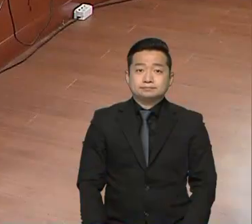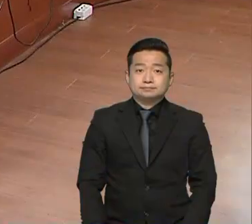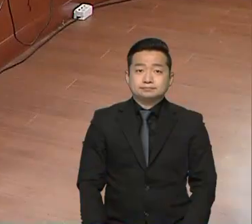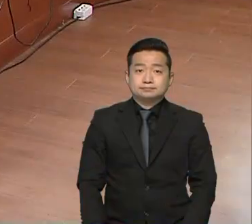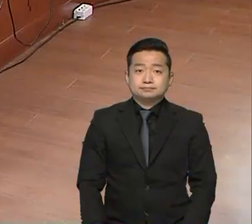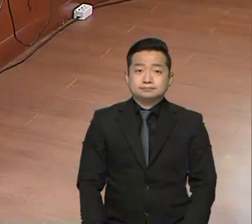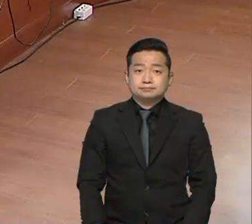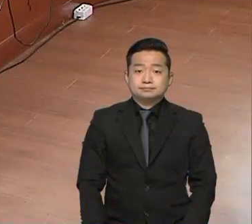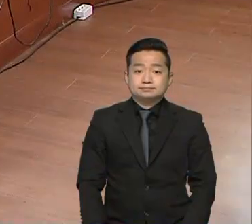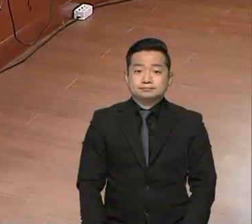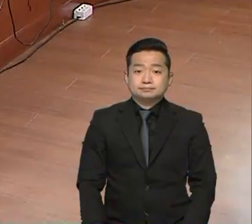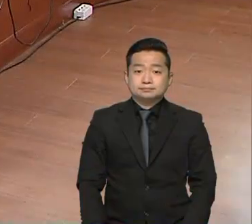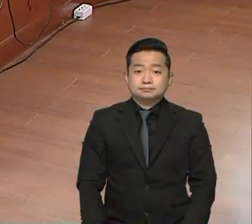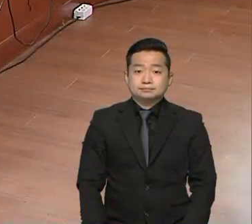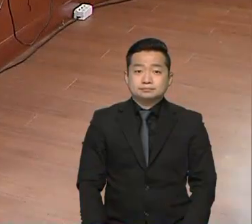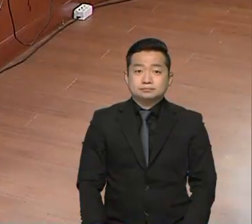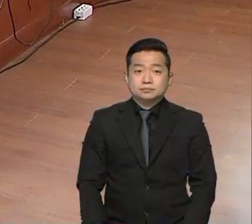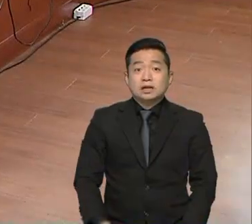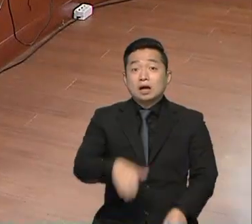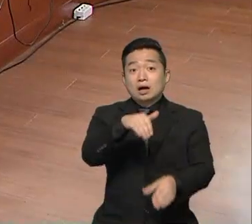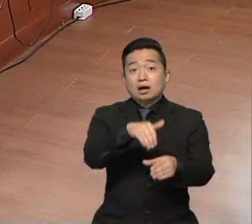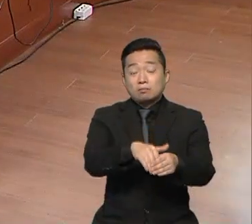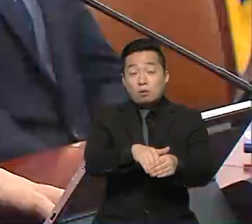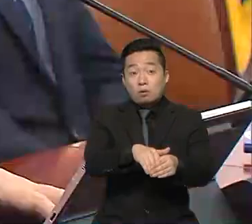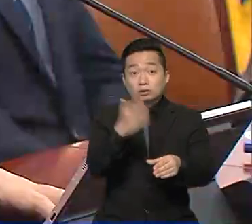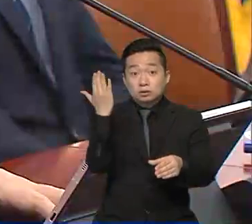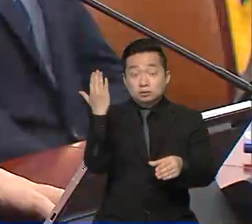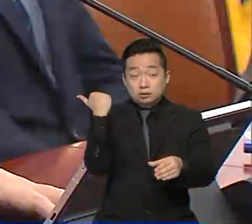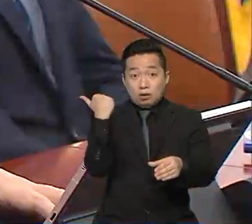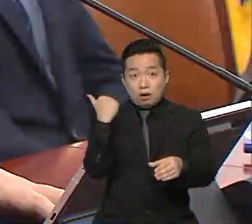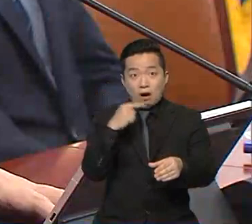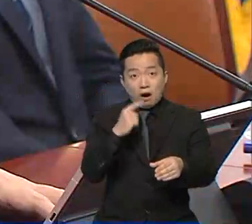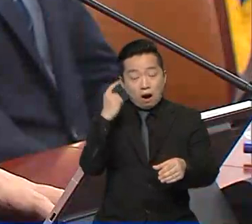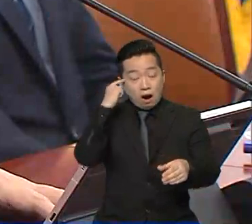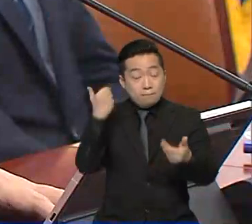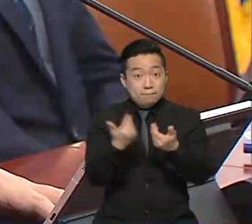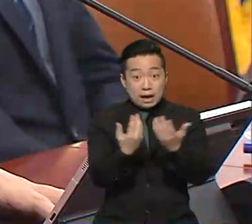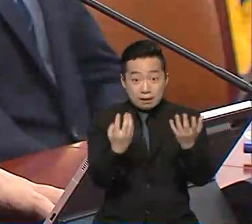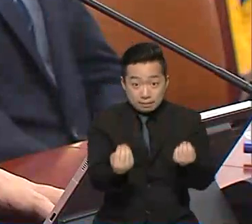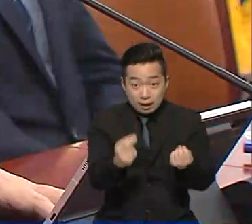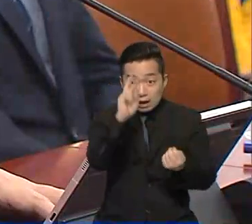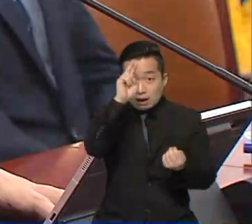(기자) 이탈표가 촉발한 당내 갈등에 박홍근 원내대표는 소통과 포용을